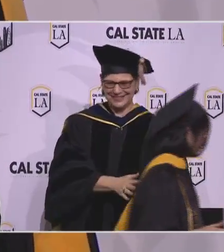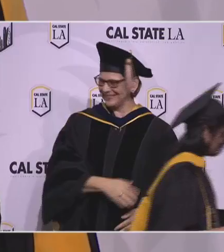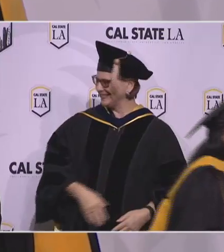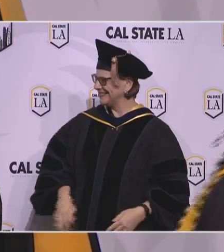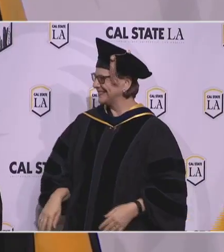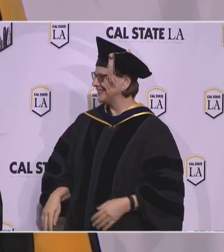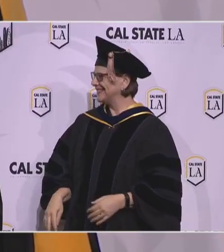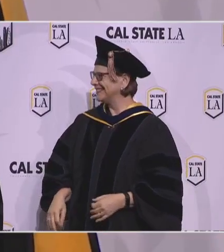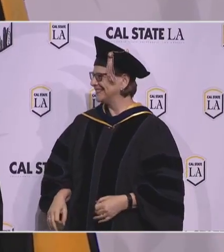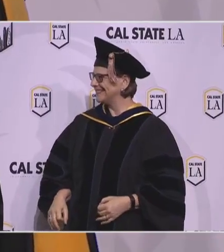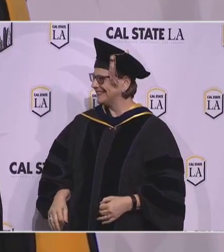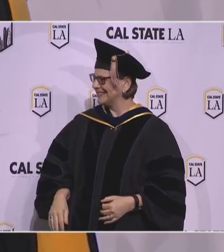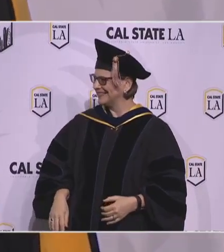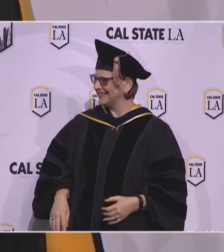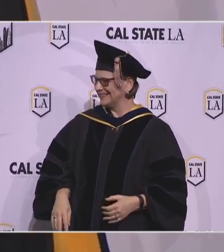[READING NAMES]